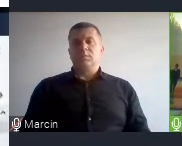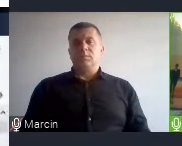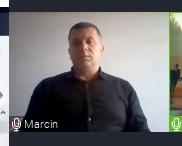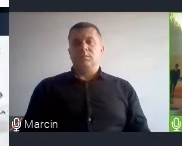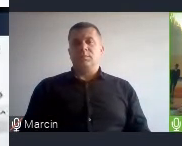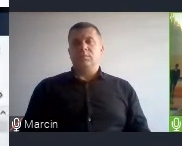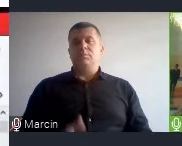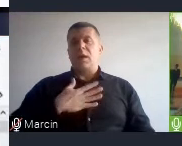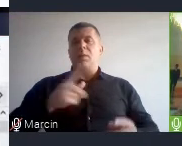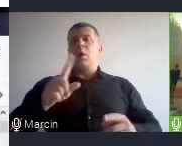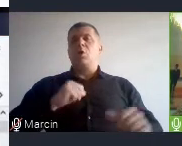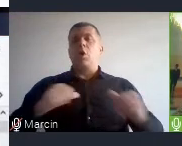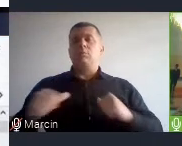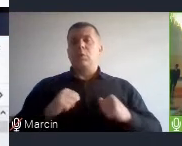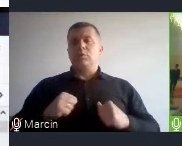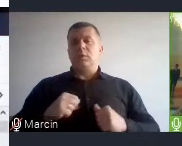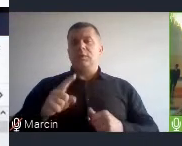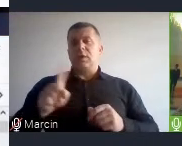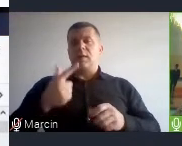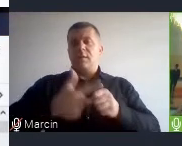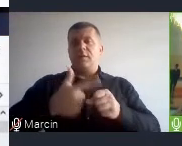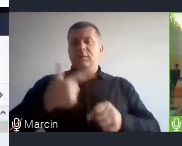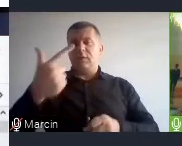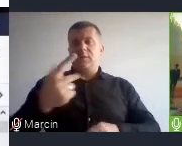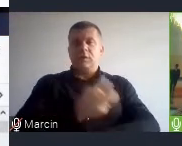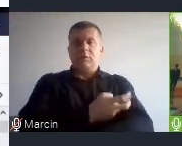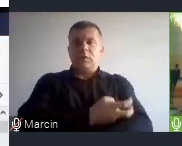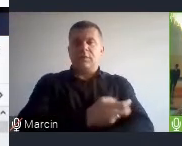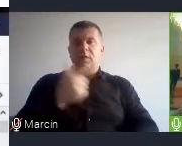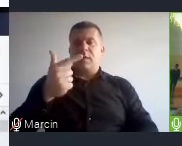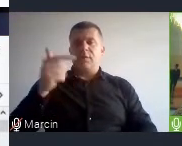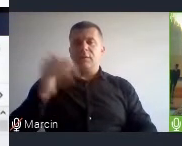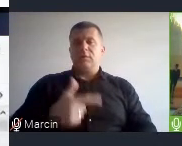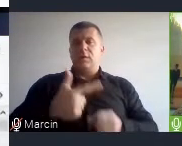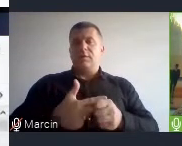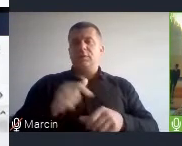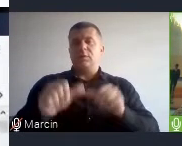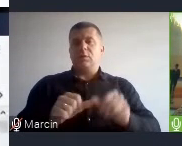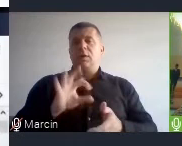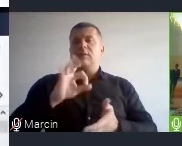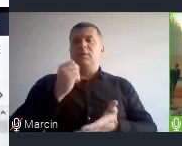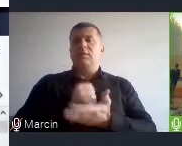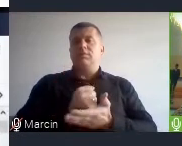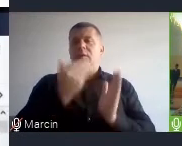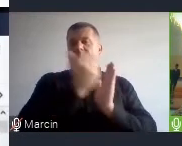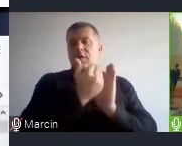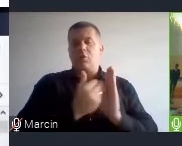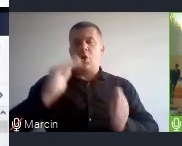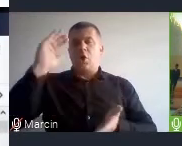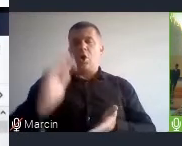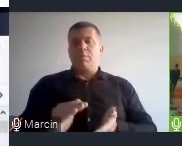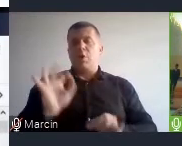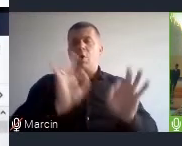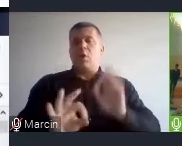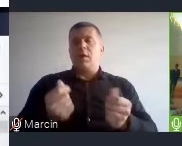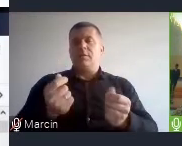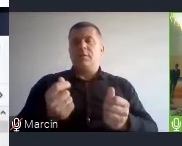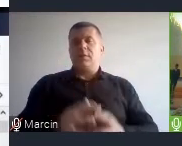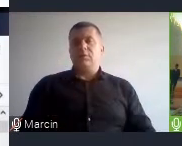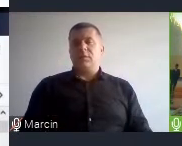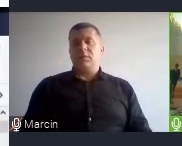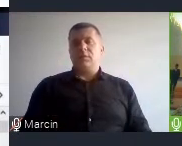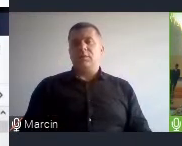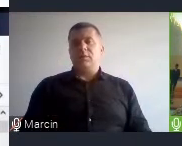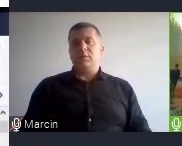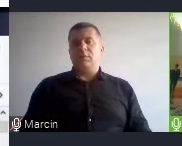Mamy rozporządzenie z dnia 22 czerwca 2020 w sprawie warunków obniżania wartości korekt finansowych.